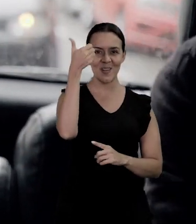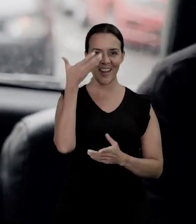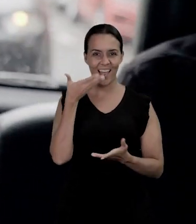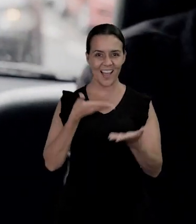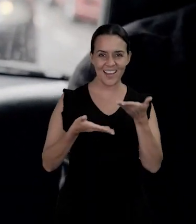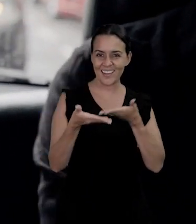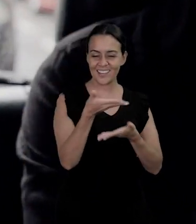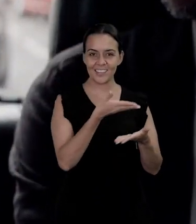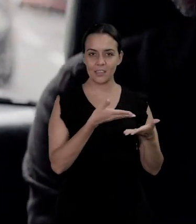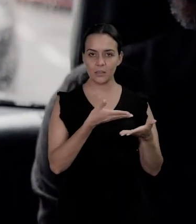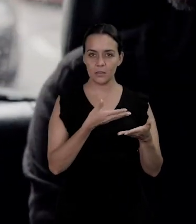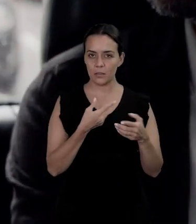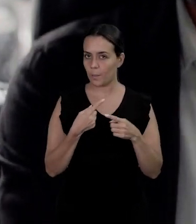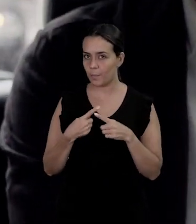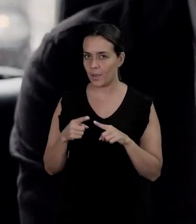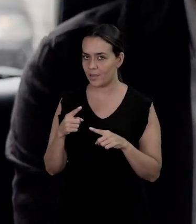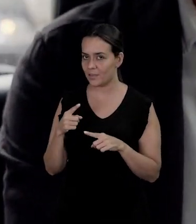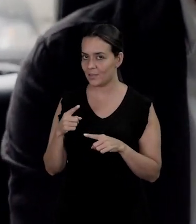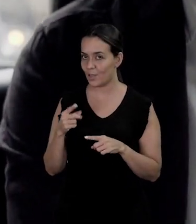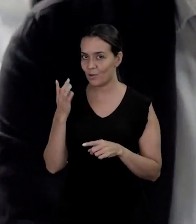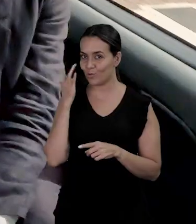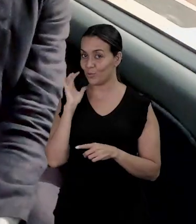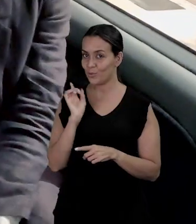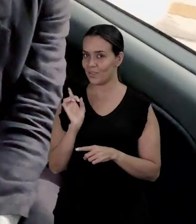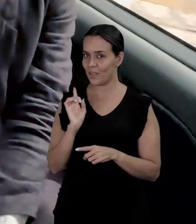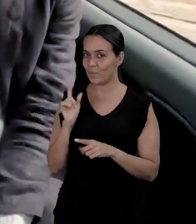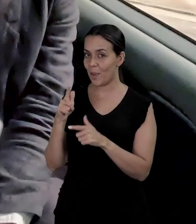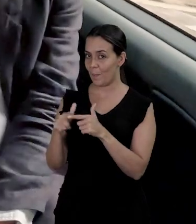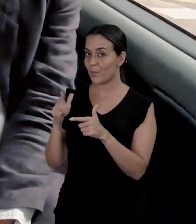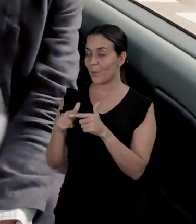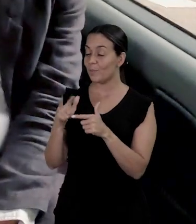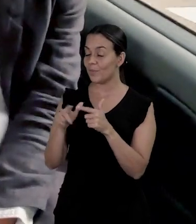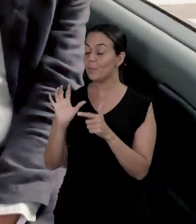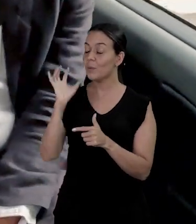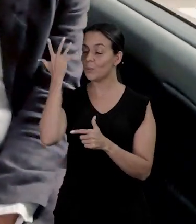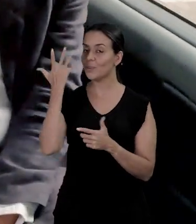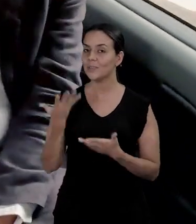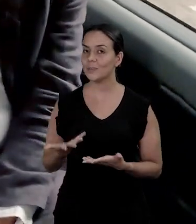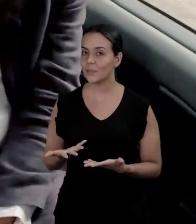a gente não tinha dimensão do problema que ia ser A gente sabia que poderia ser usado para o mal, mas assim,